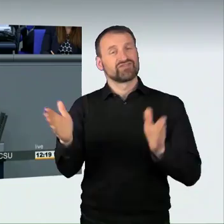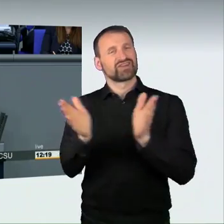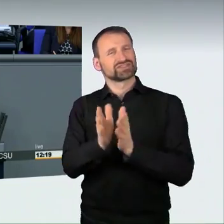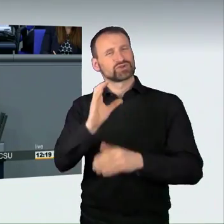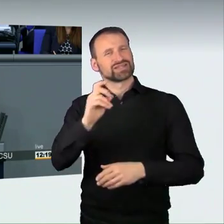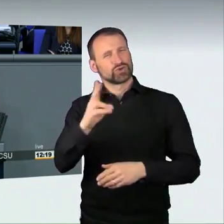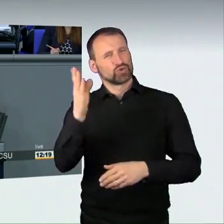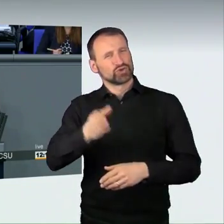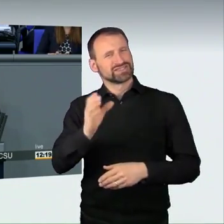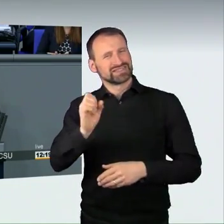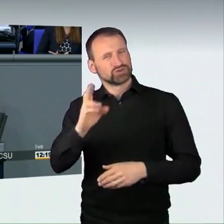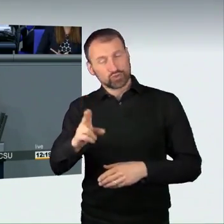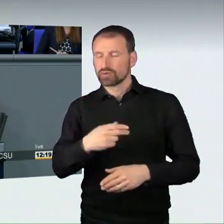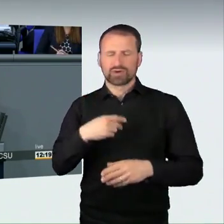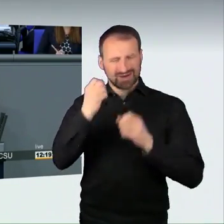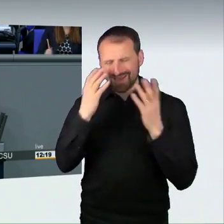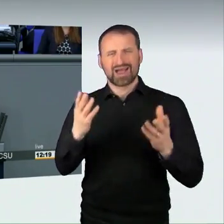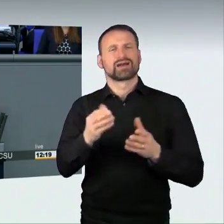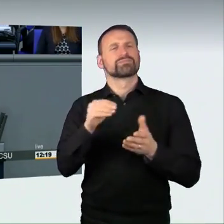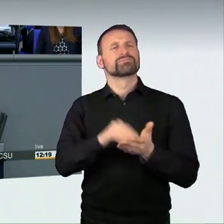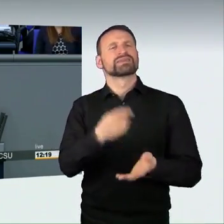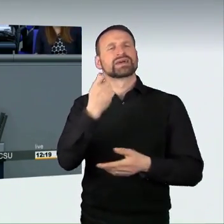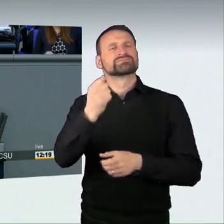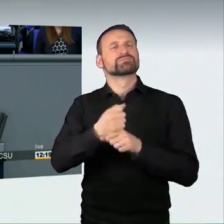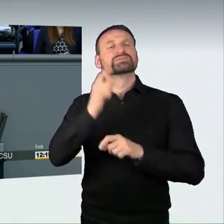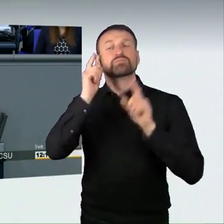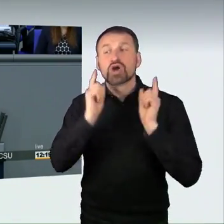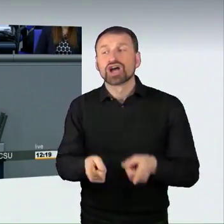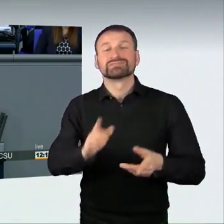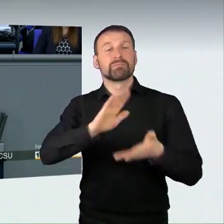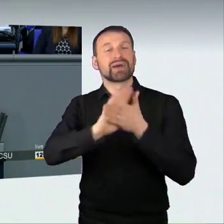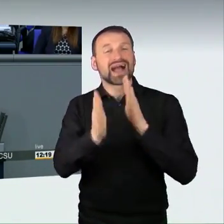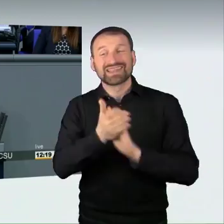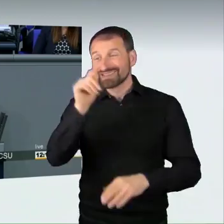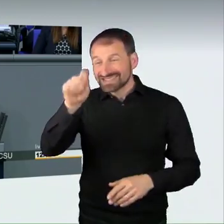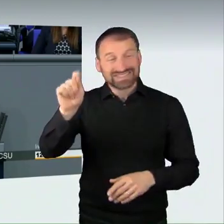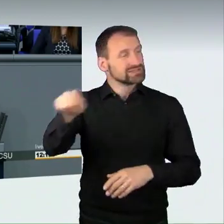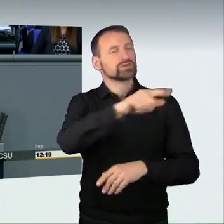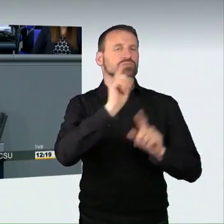Es bringt ja überhaupt nichts, wenn wir hier als Gesetzgeber Gesetze erlassen, an die sich hinterher in der Praxis keiner hält. Deswegen sage ich: